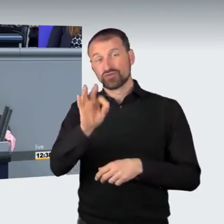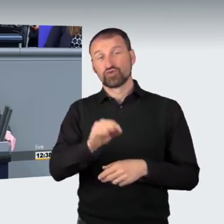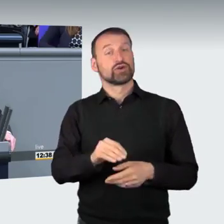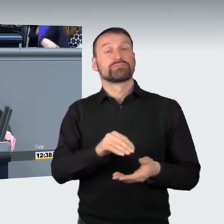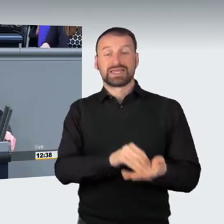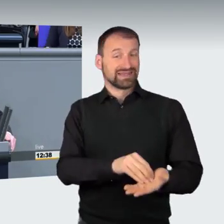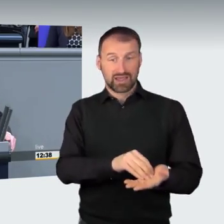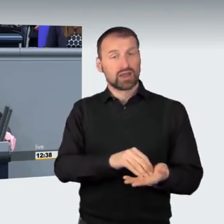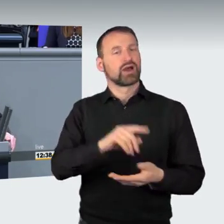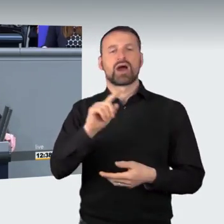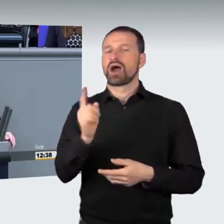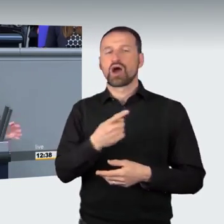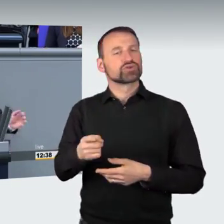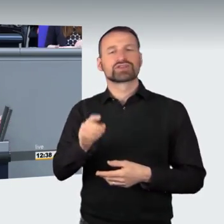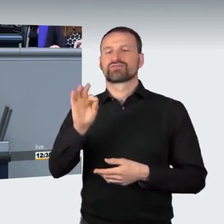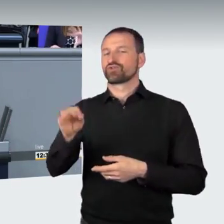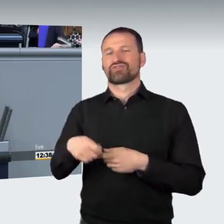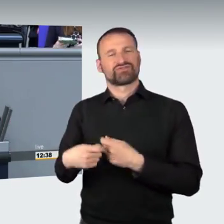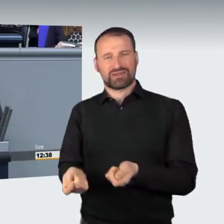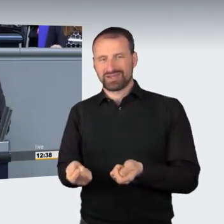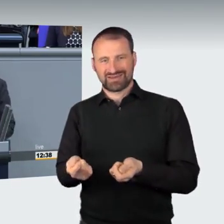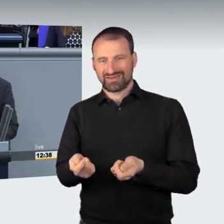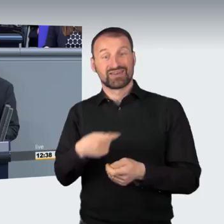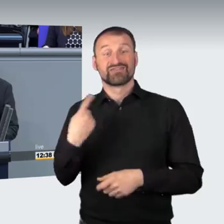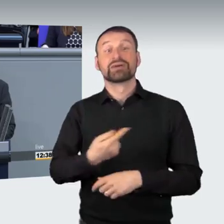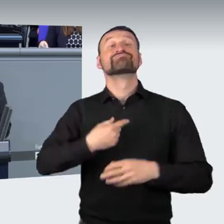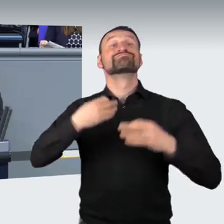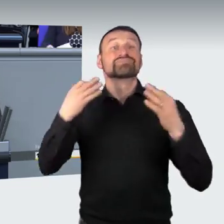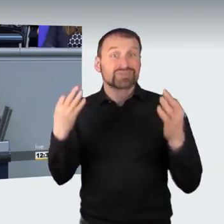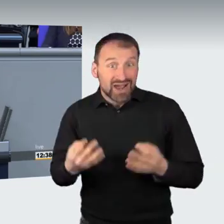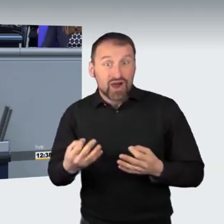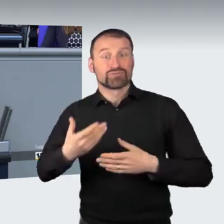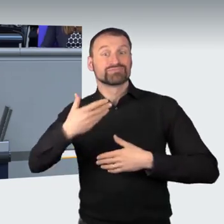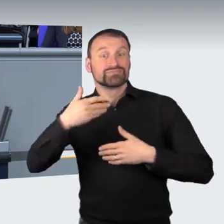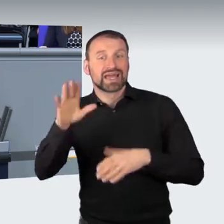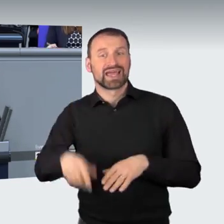(Applaus) Ja, wir wollen den Anstieg der Mieten begrenzen. Da sind wir uns alle einig.